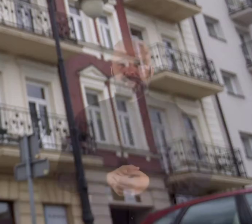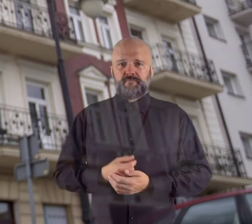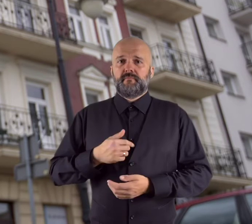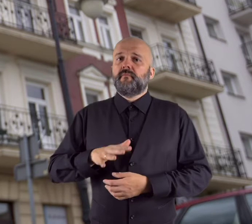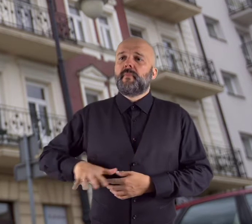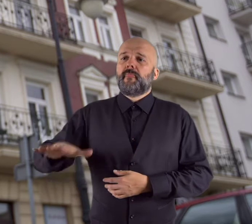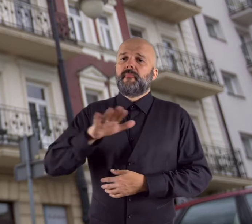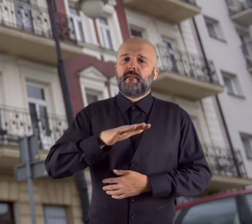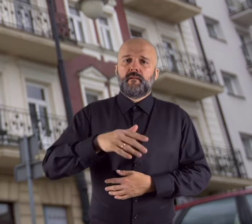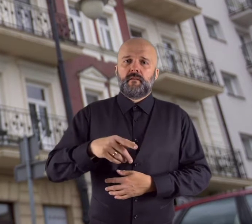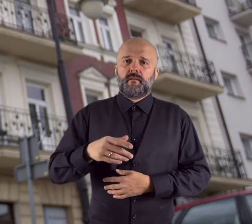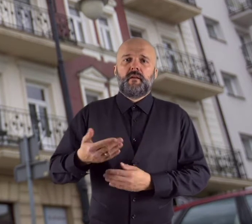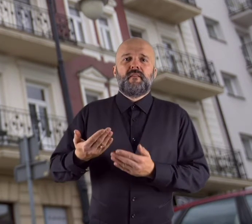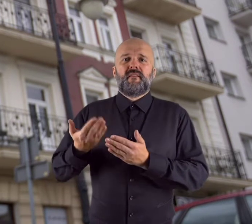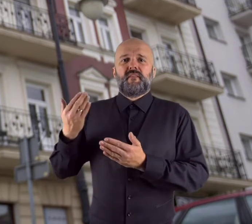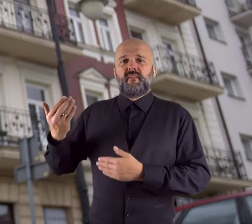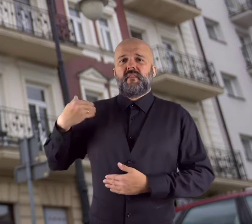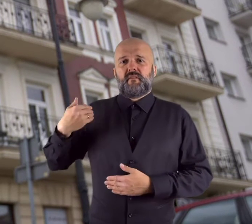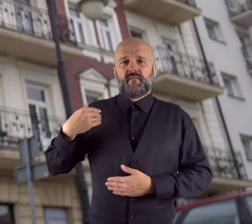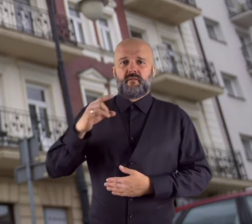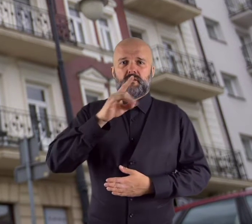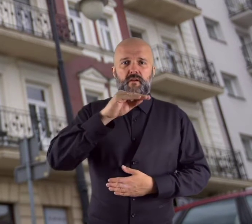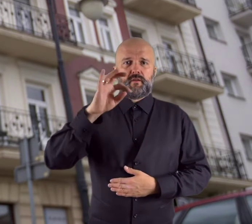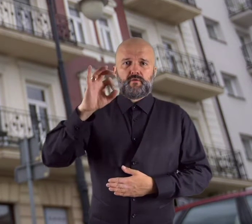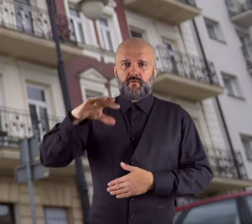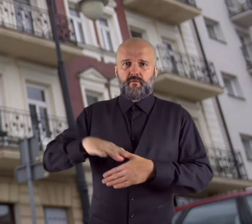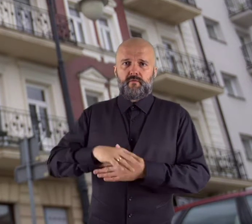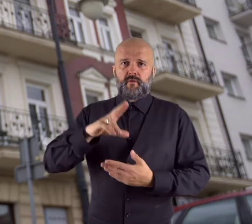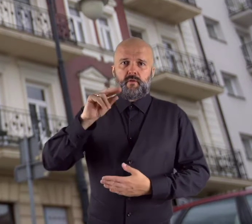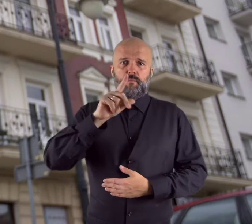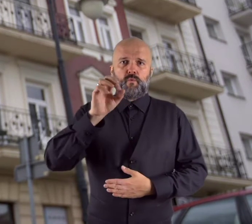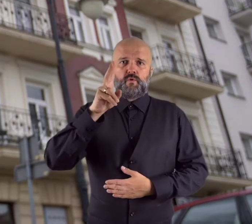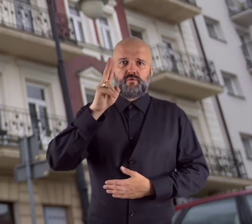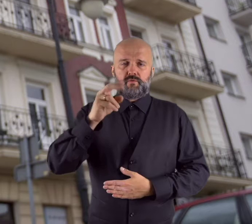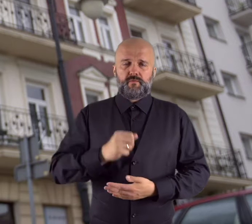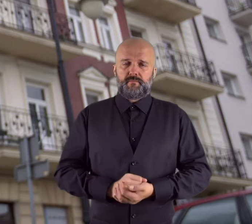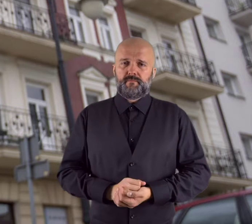Jesteśmy na terenie dawnego Getta w Płocku.